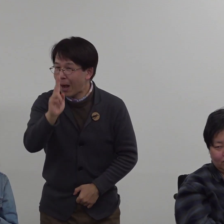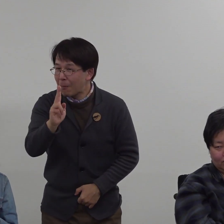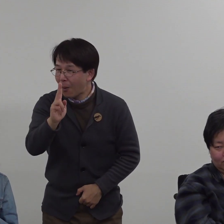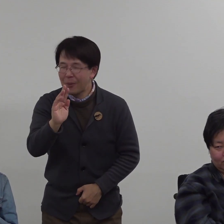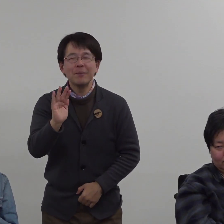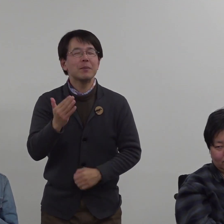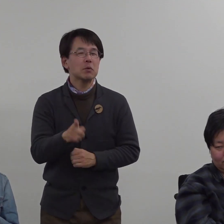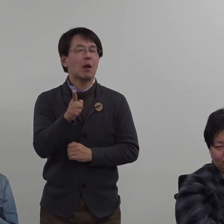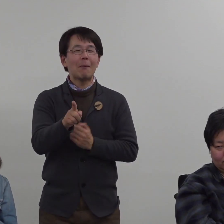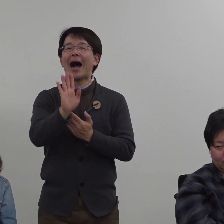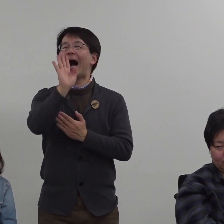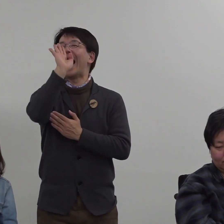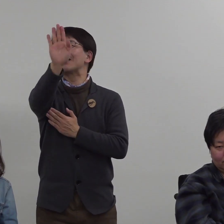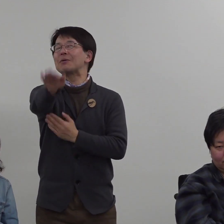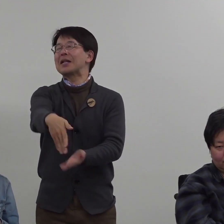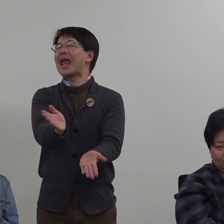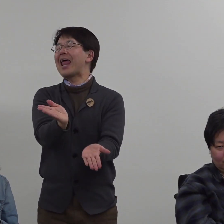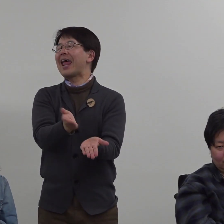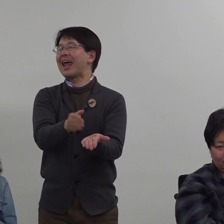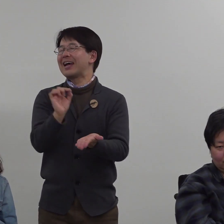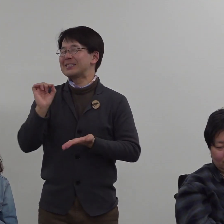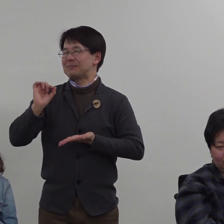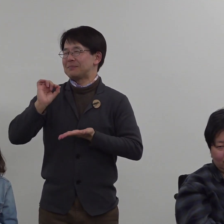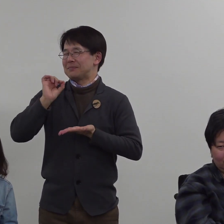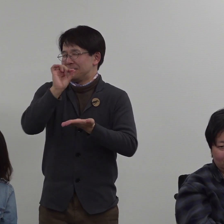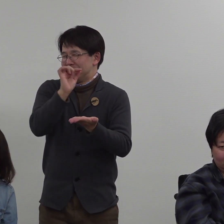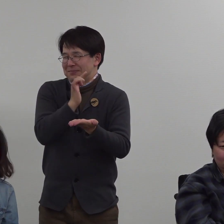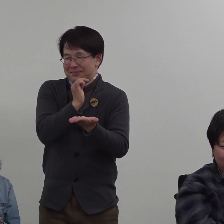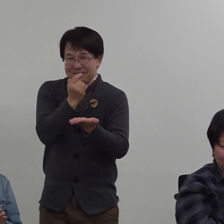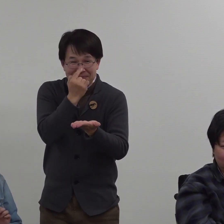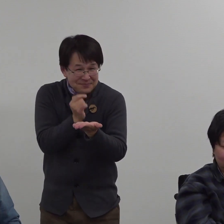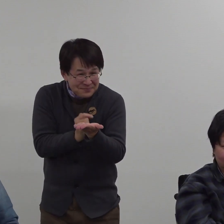それは後のお楽しみにとっておきたいなと思 っています